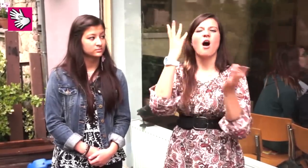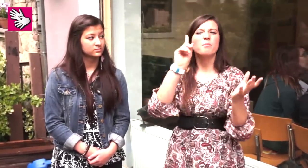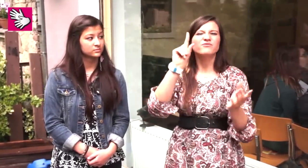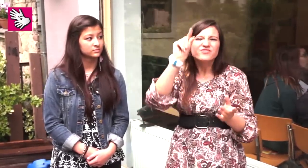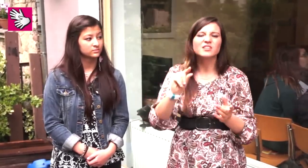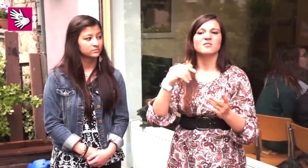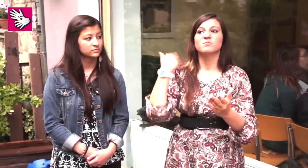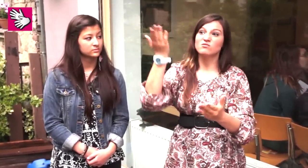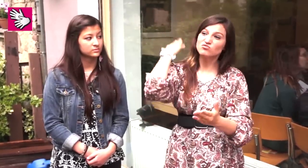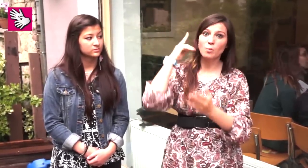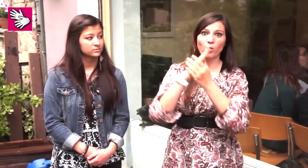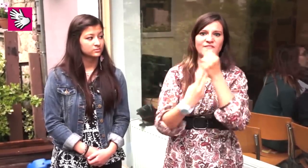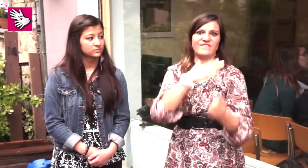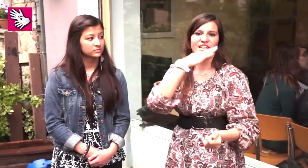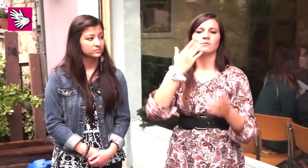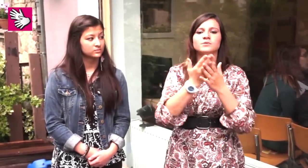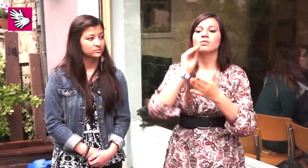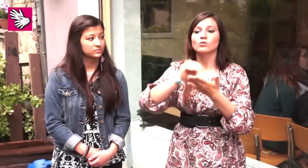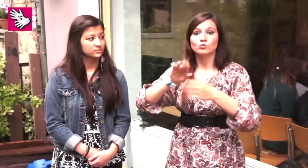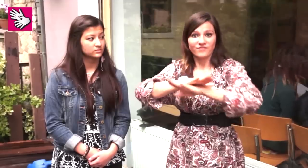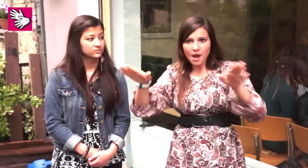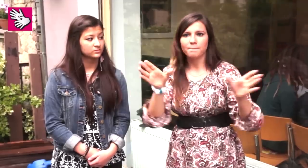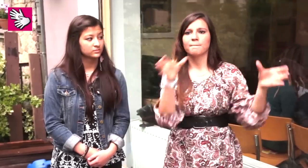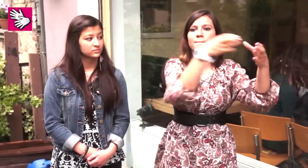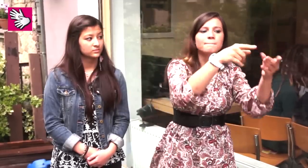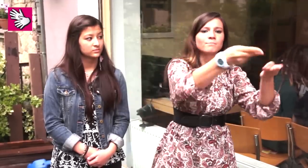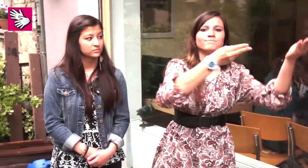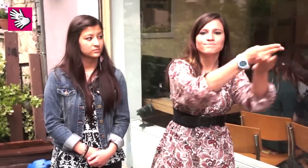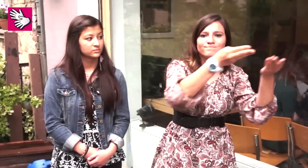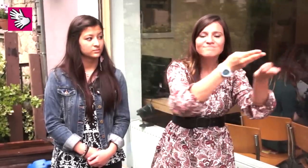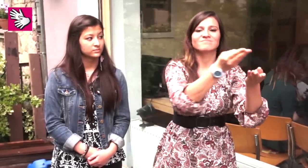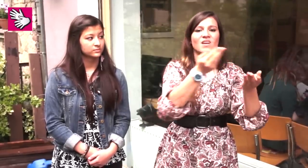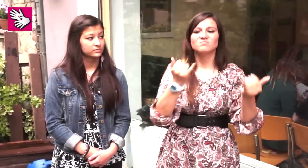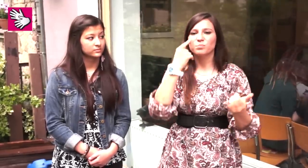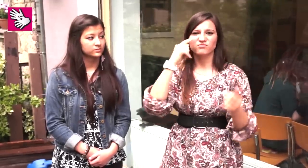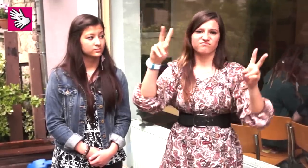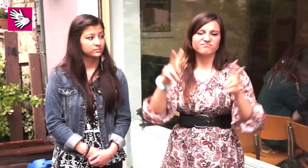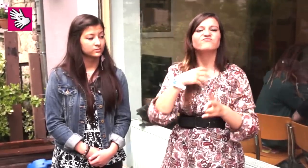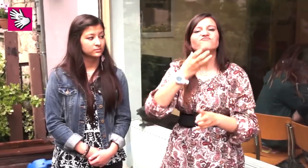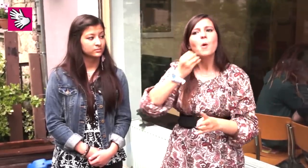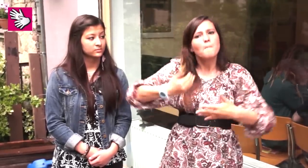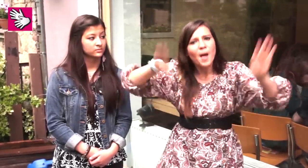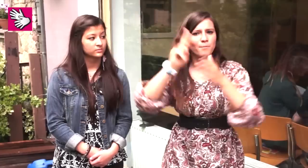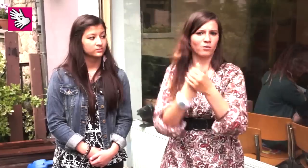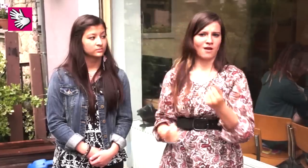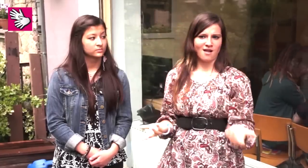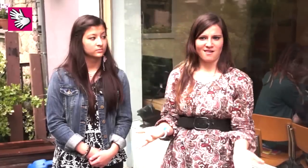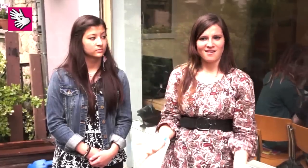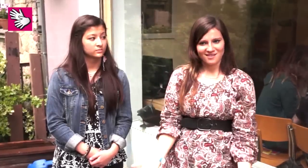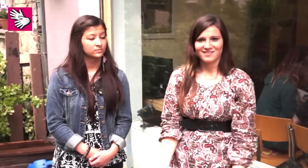Nach der Schule haben wir uns dann auch noch genau wegen der Bilingualität zusammen gesetzt. Das war früher mehr und wird jetzt leider immer weniger. Ich wünsche mir wieder mehr Bilingualität.